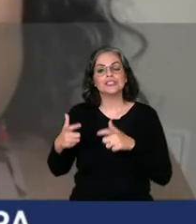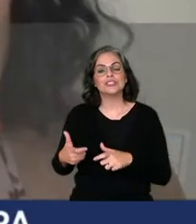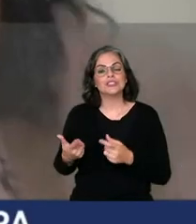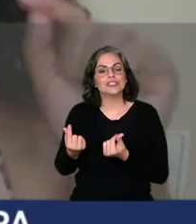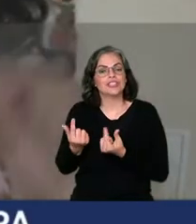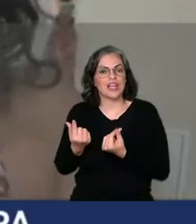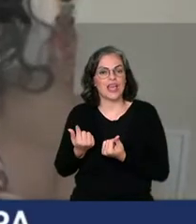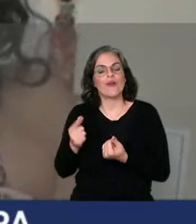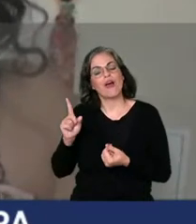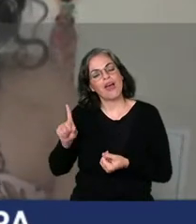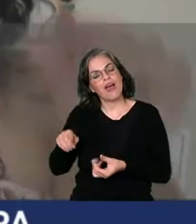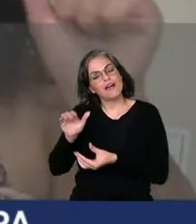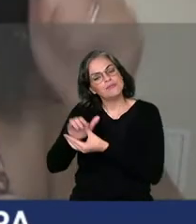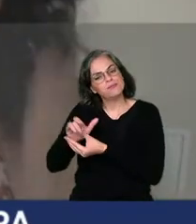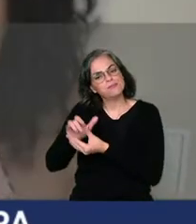NACIONAL DE CULTURA E VAI